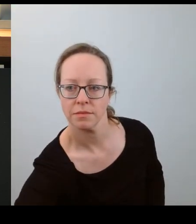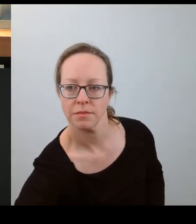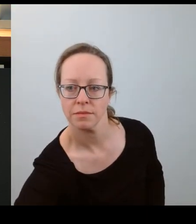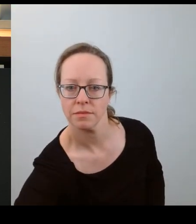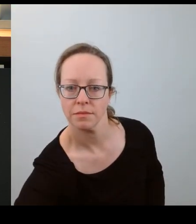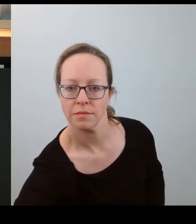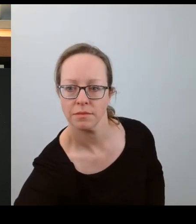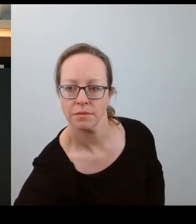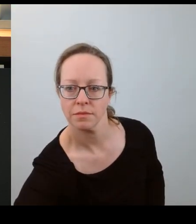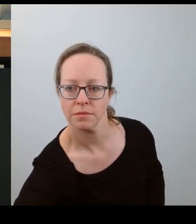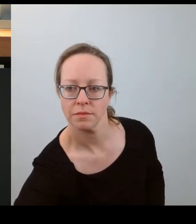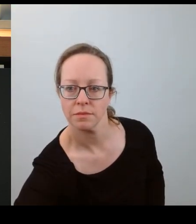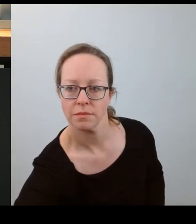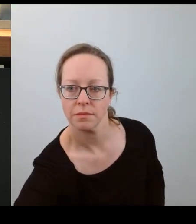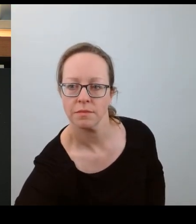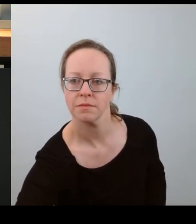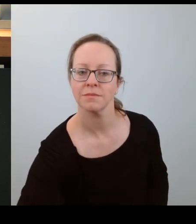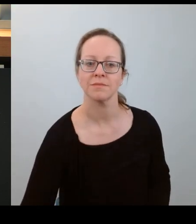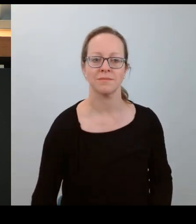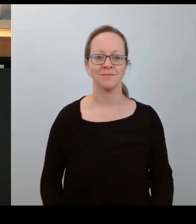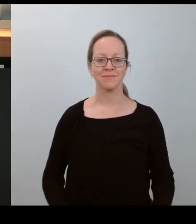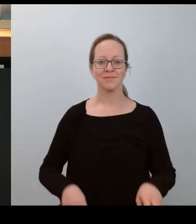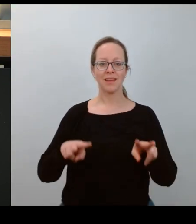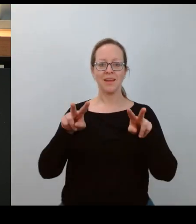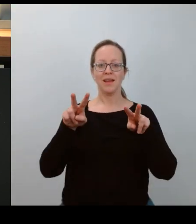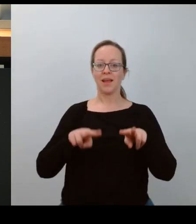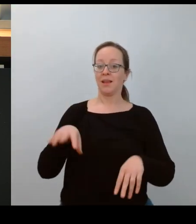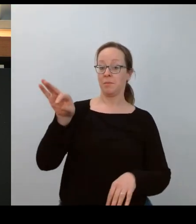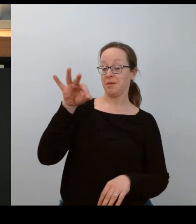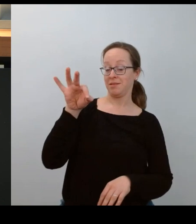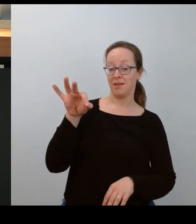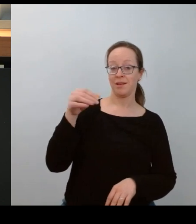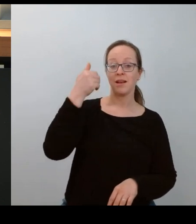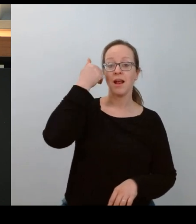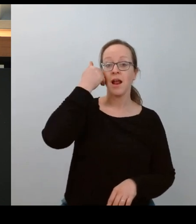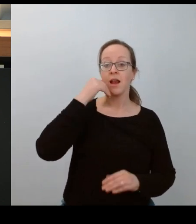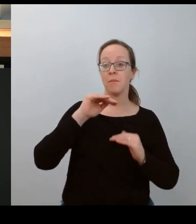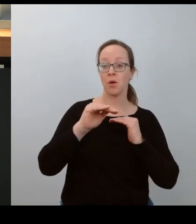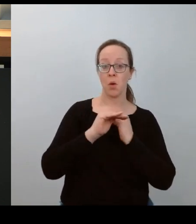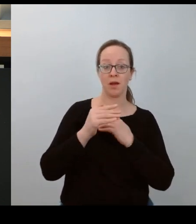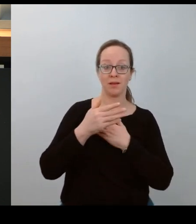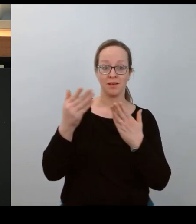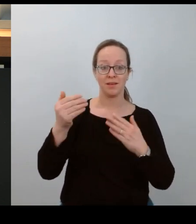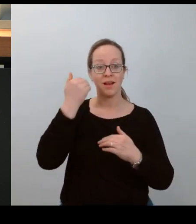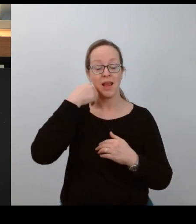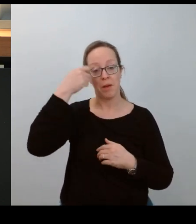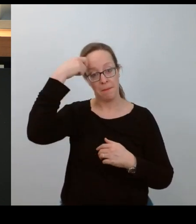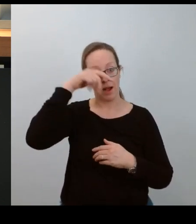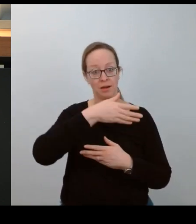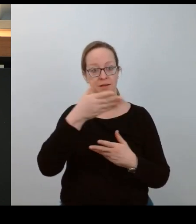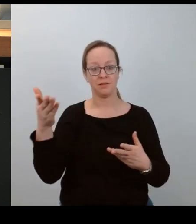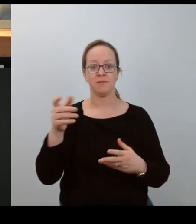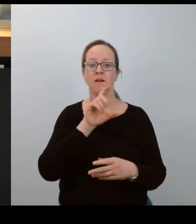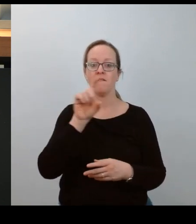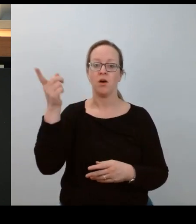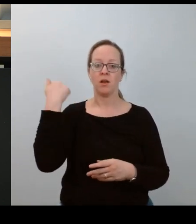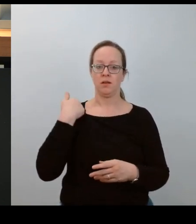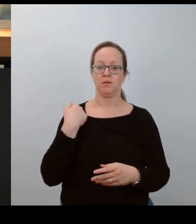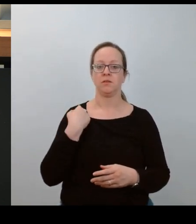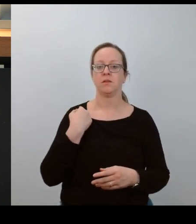über den Bericht von 20. 2020 da stand an meiner Stelle hier noch der Kollege Kohlmeier, der sicherlich dem